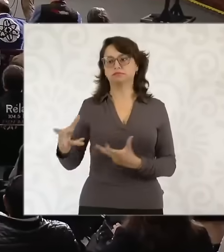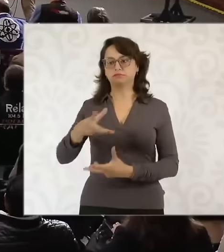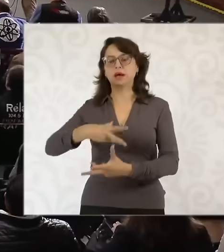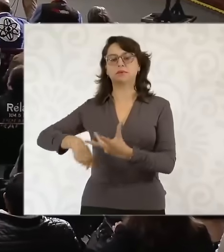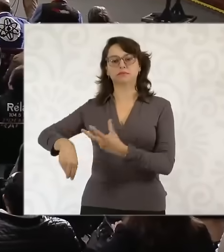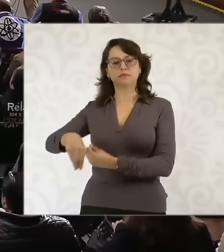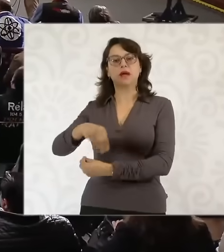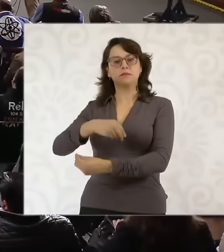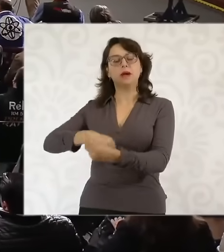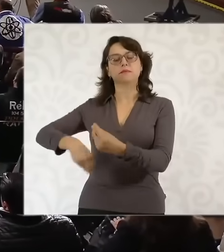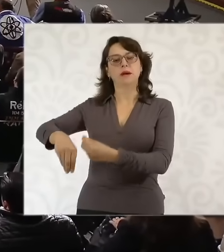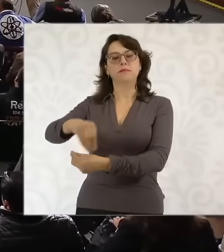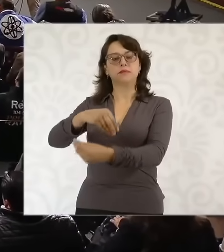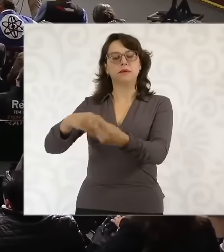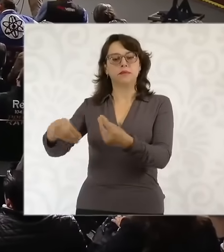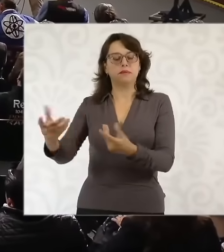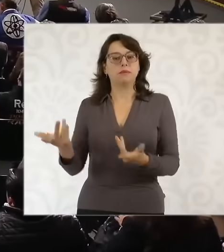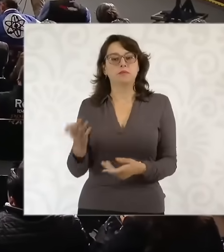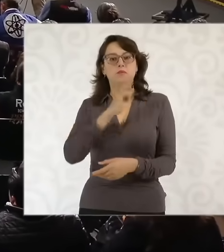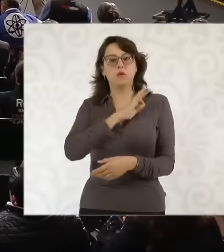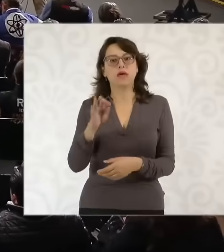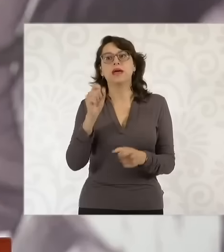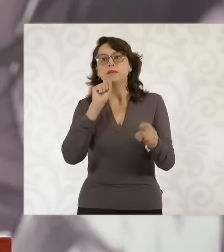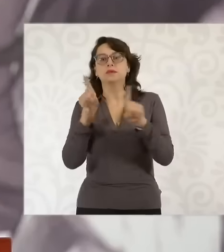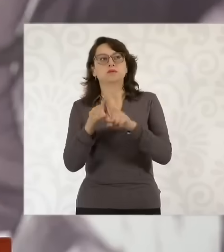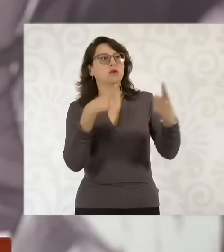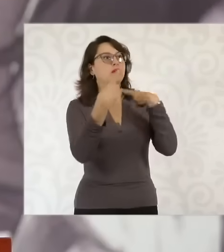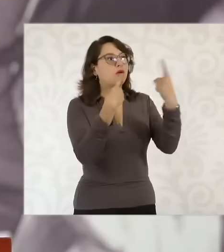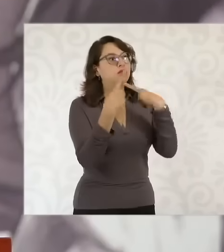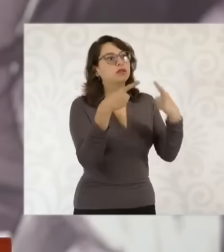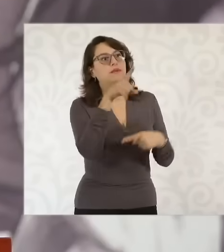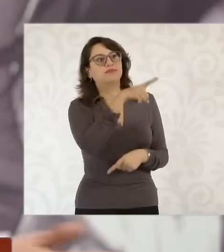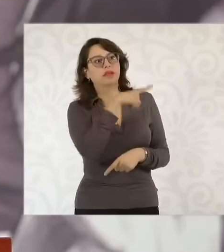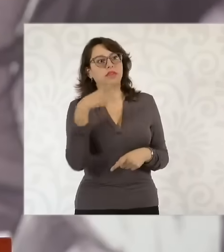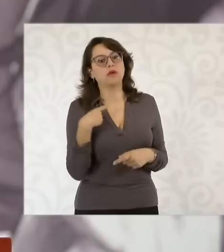es que se pueda extender el perfil de la deuda, pero esto tiene que ir de la mano eh y ya lo lo